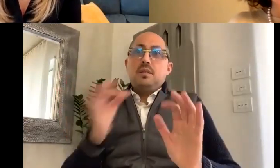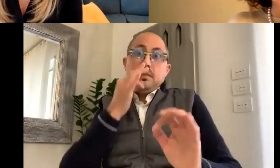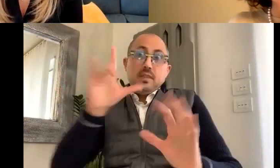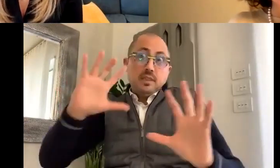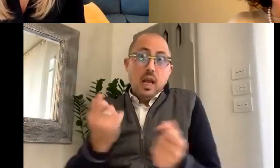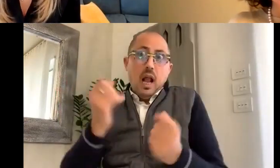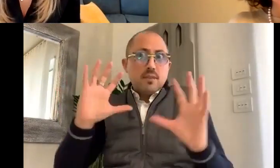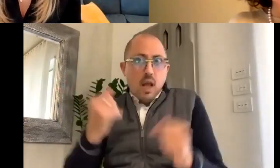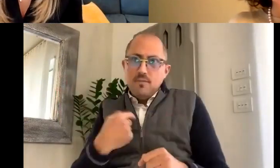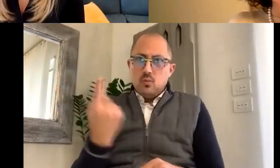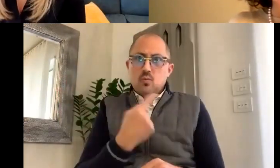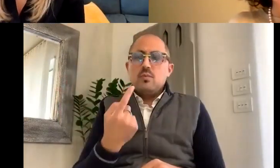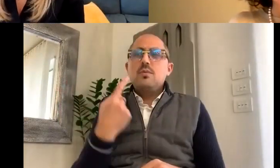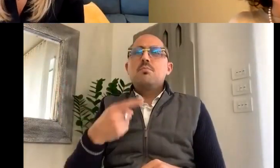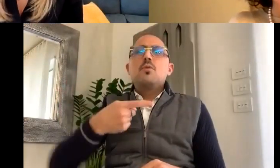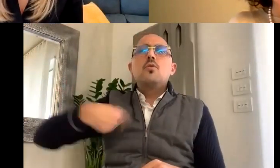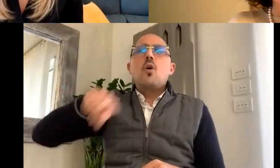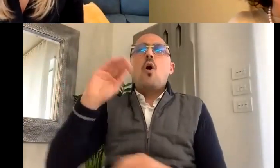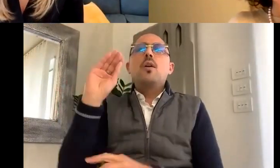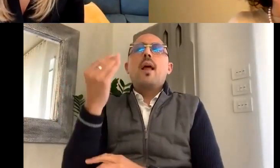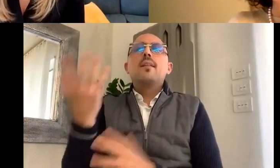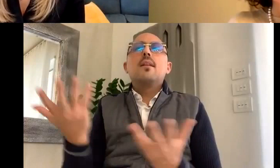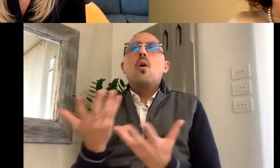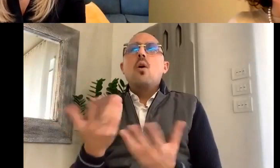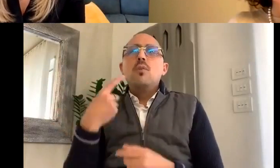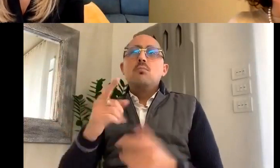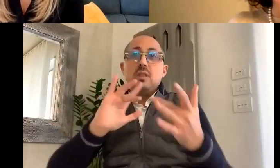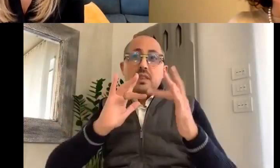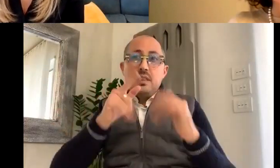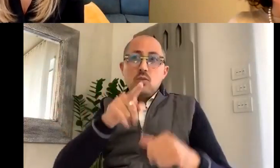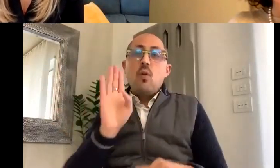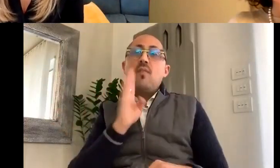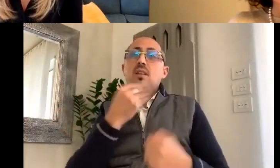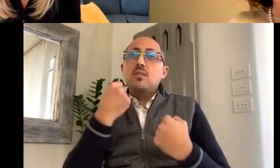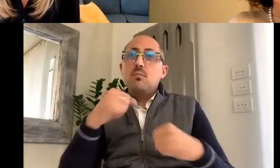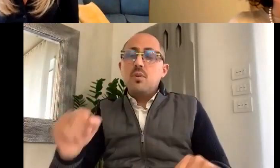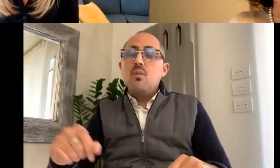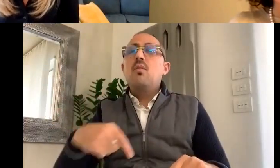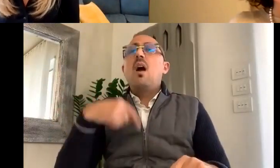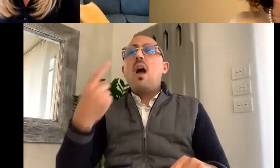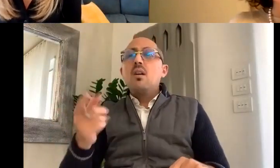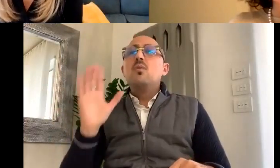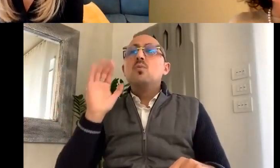per noi e per gli altri cittadini.